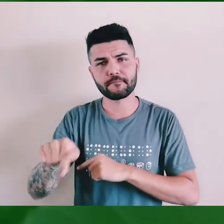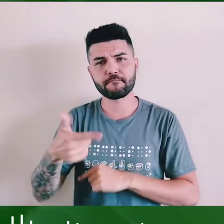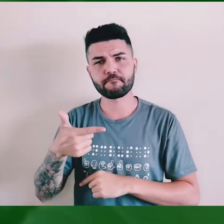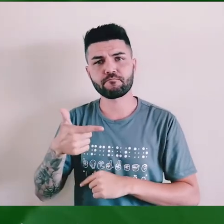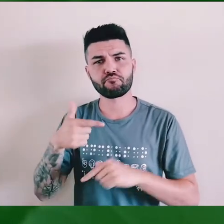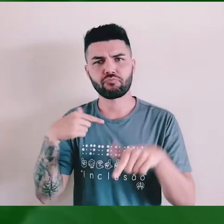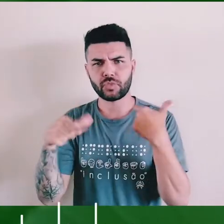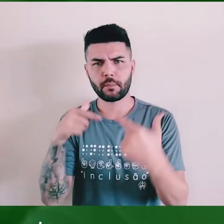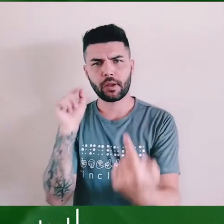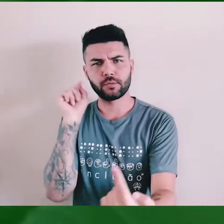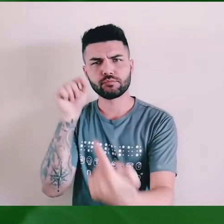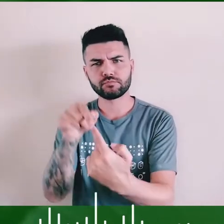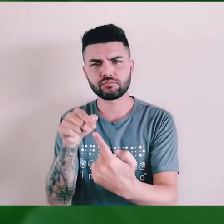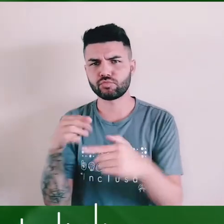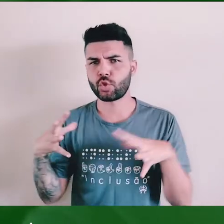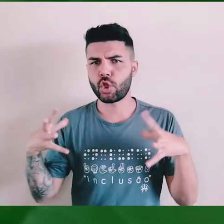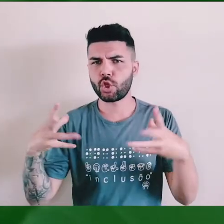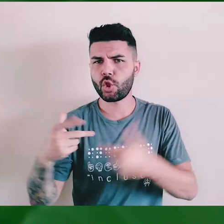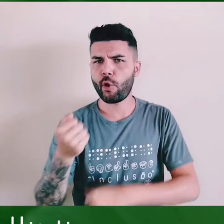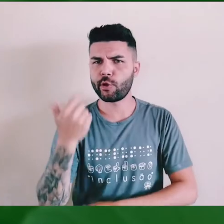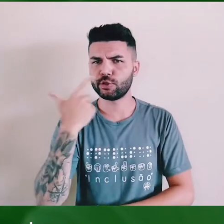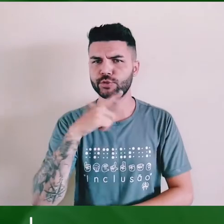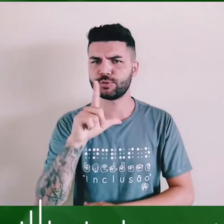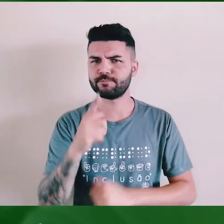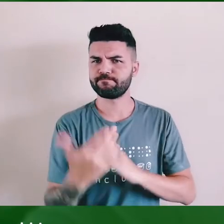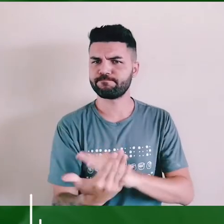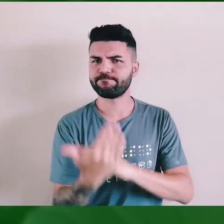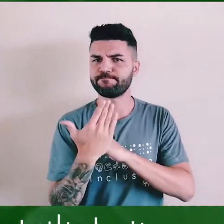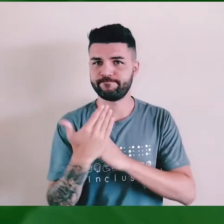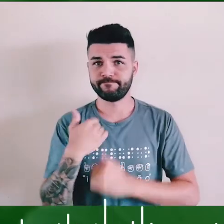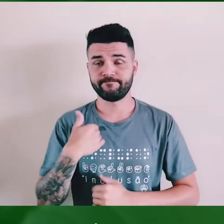que todo mundo ganha! Muito bacana, fiquei muito feliz mesmo quando a Sophia me chamou